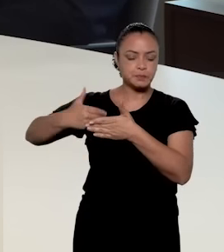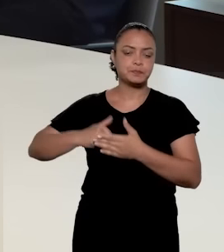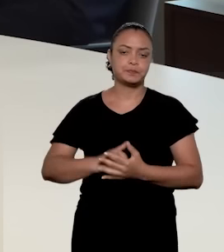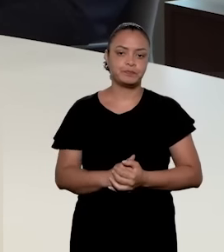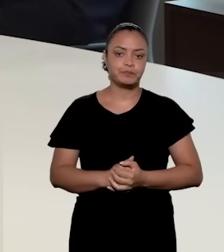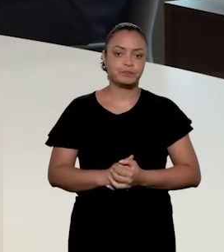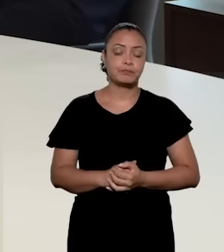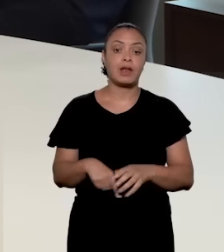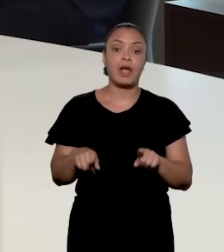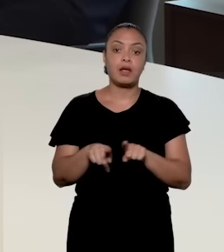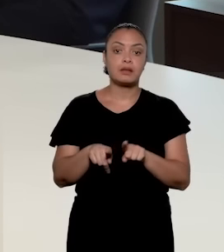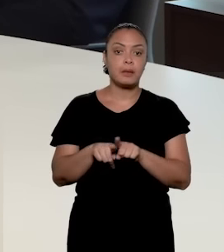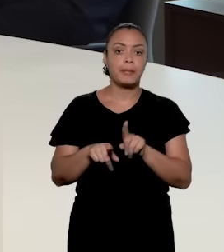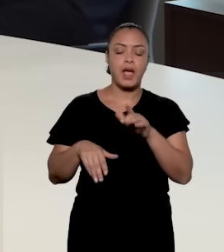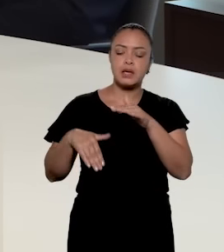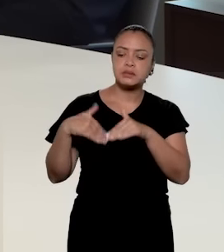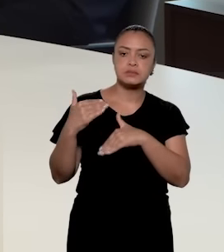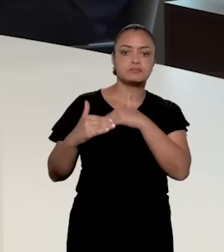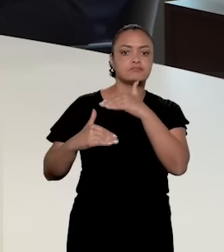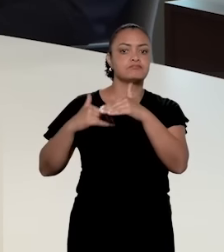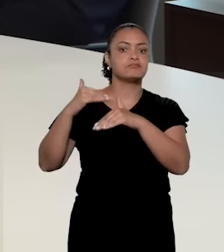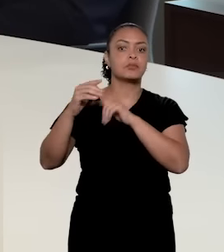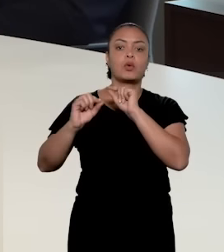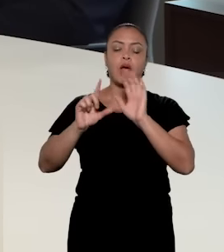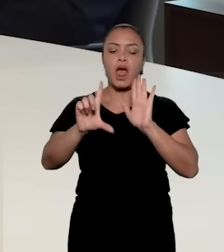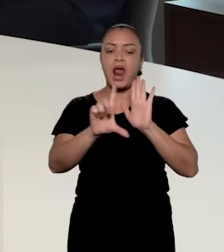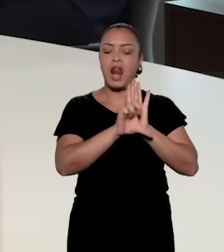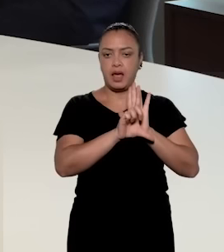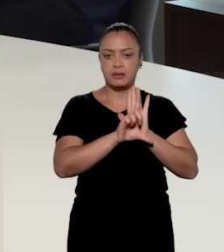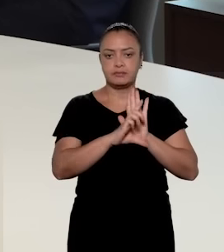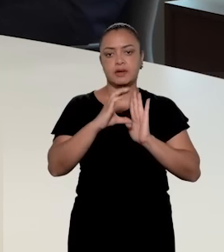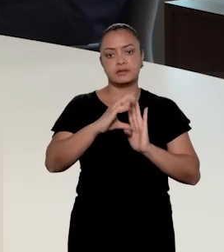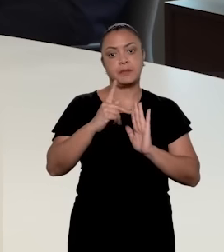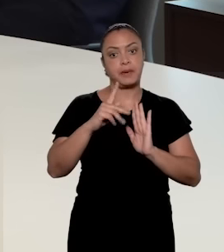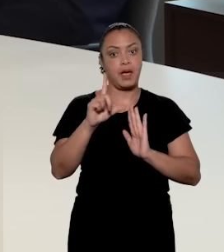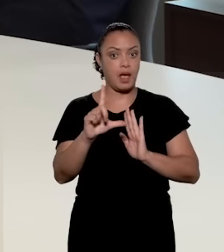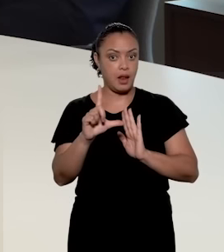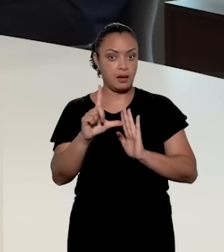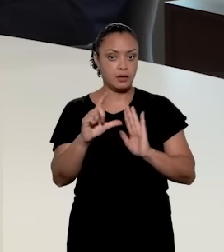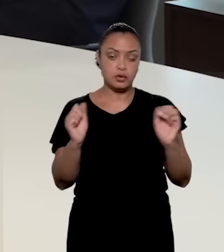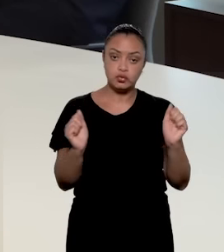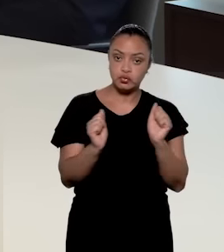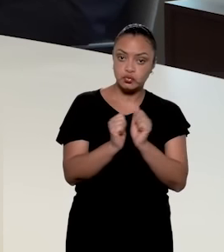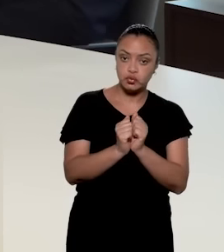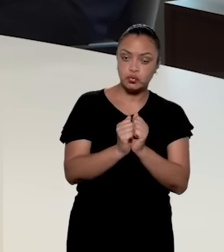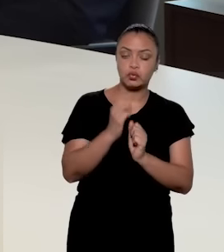E houve evoluções dessa, da lei da CPR também. Aí vem junto, também, vem os CRAS que enfim,